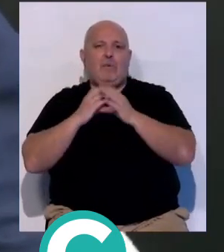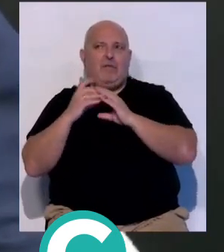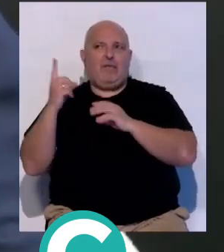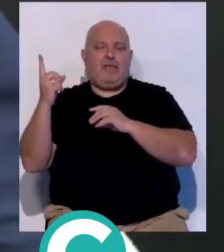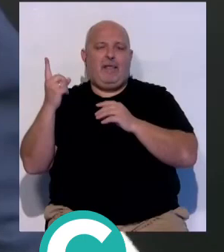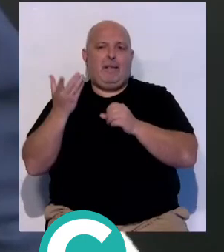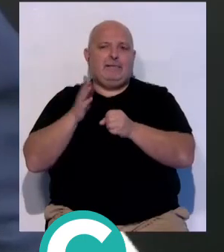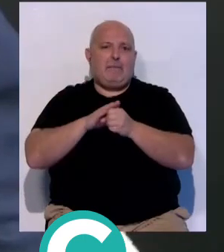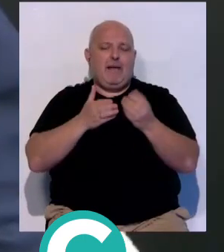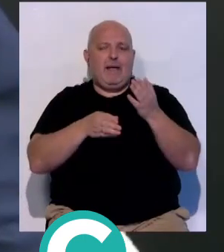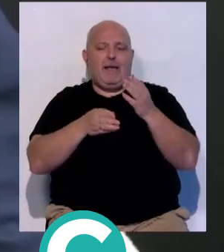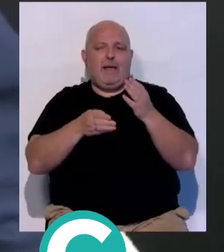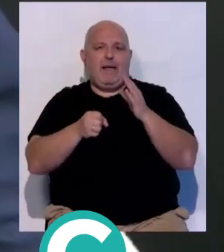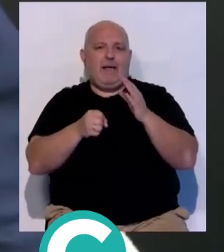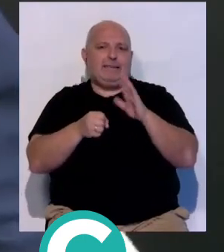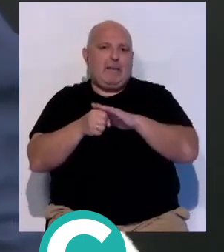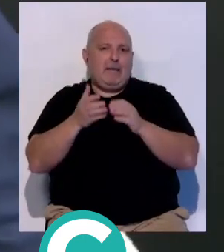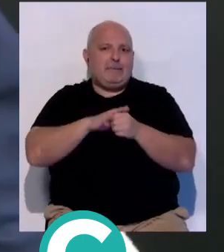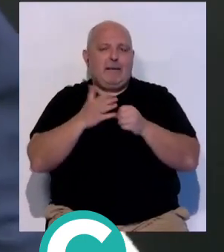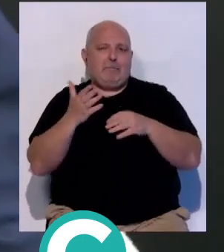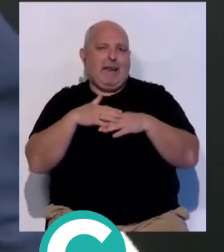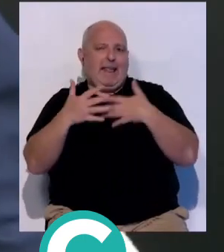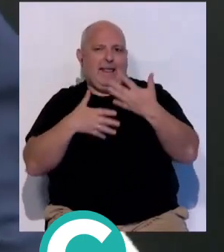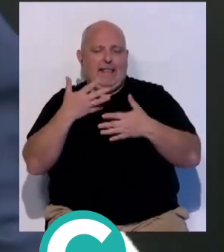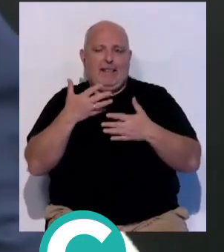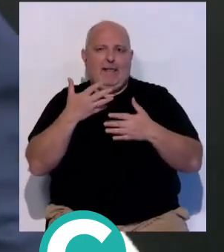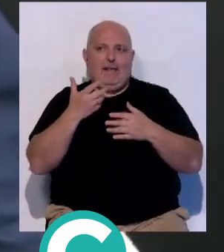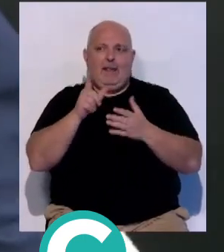tapan para que la gente no sepa ni Cuál es nuestro lenguaje por si se dice alguna cosa de más pero yo